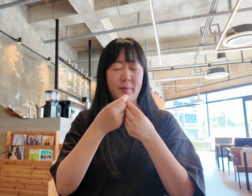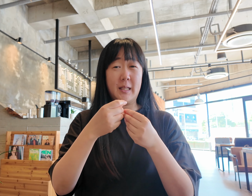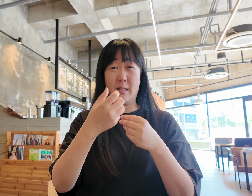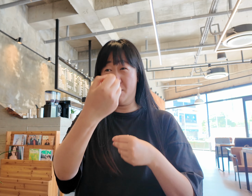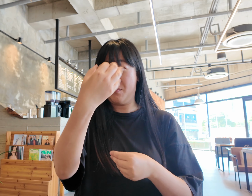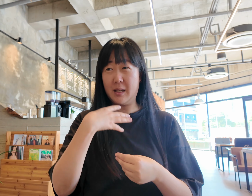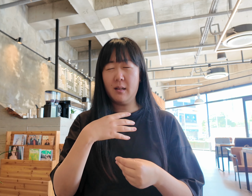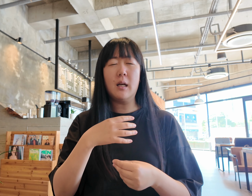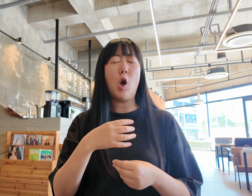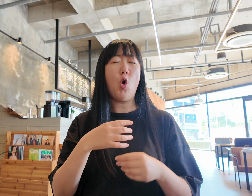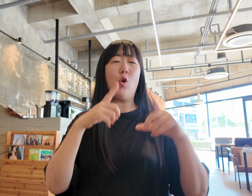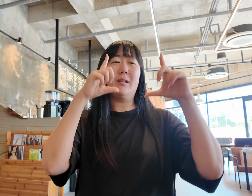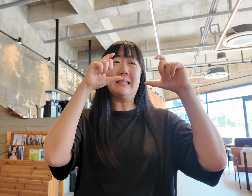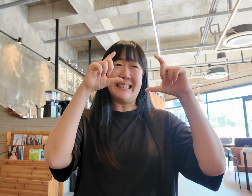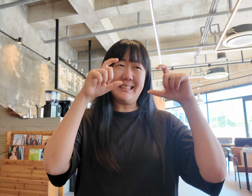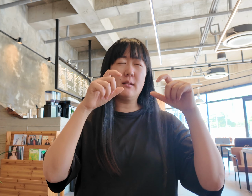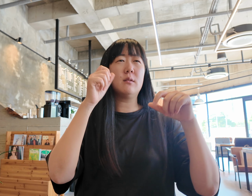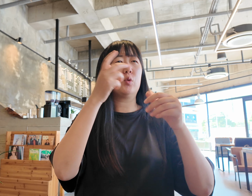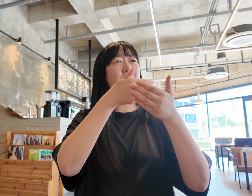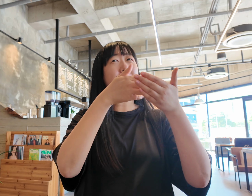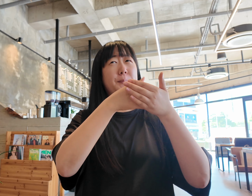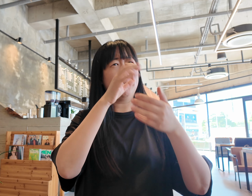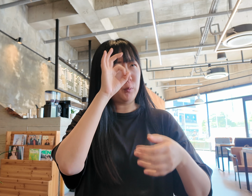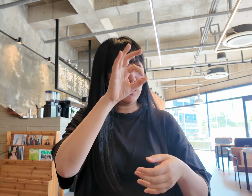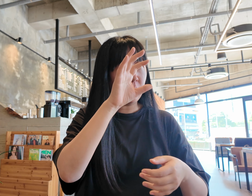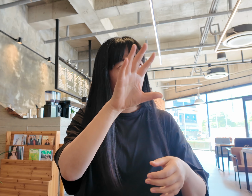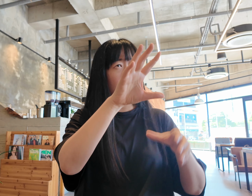Entiendo que es necesario